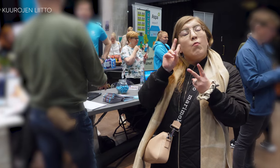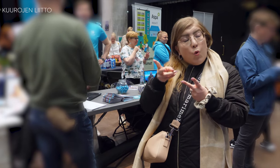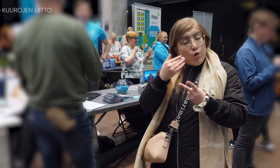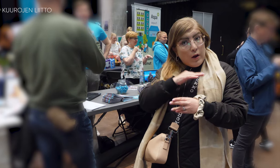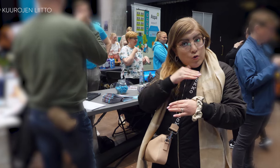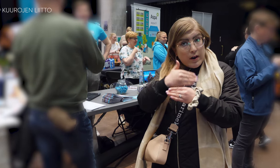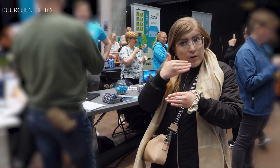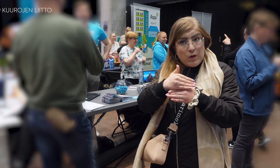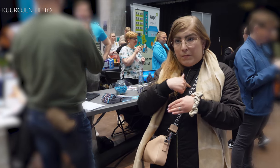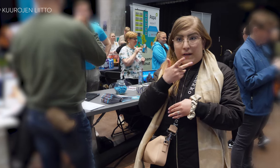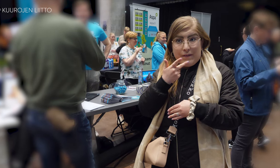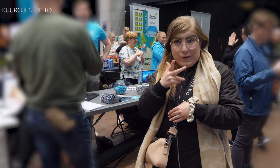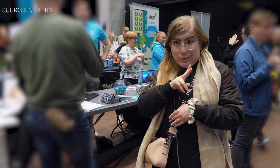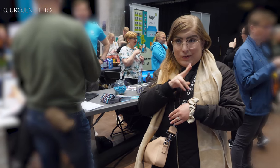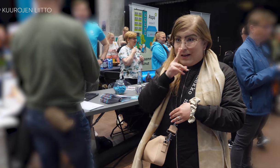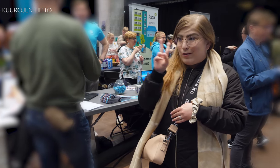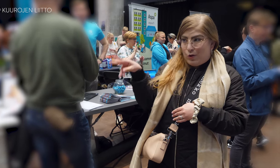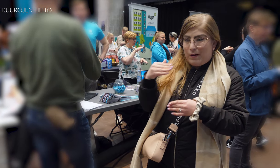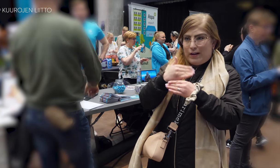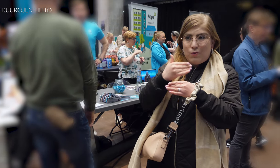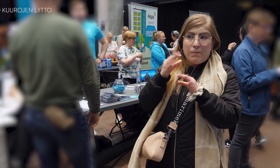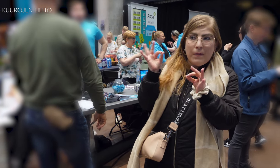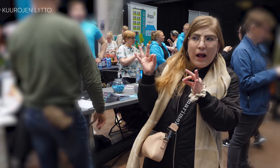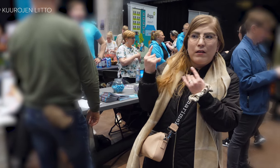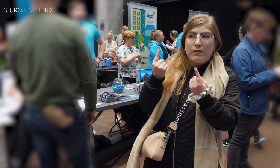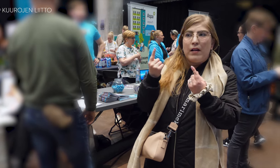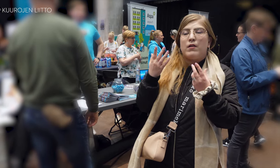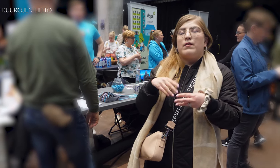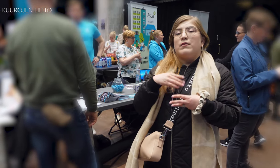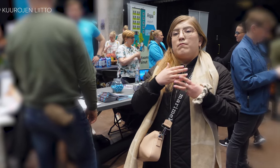Toki esitykset ovat myös tärkeitä, vaikken ole vielä ehtinyt nähdä niitä.